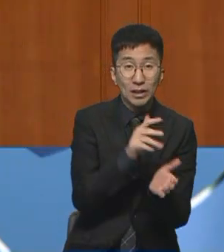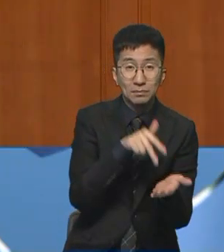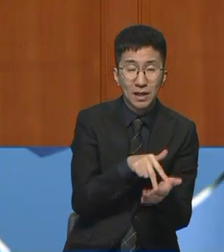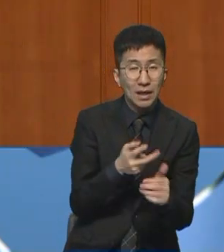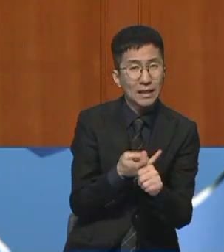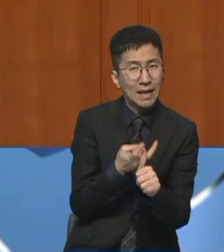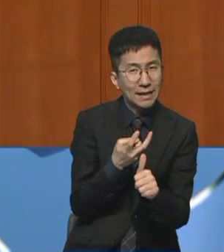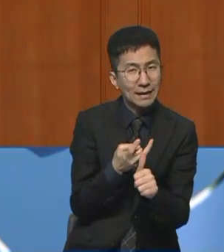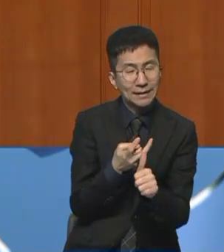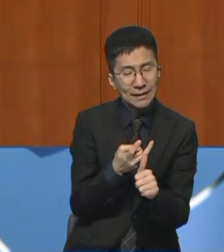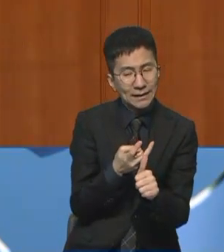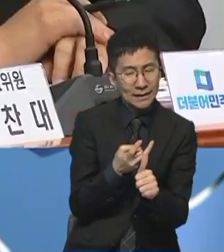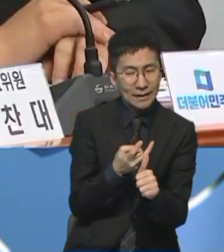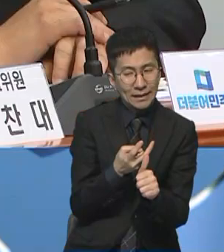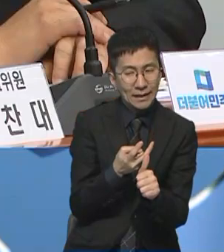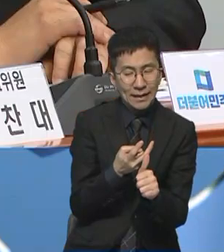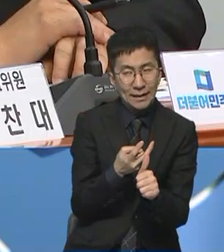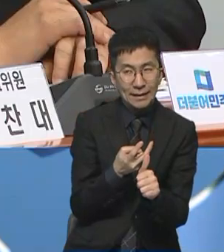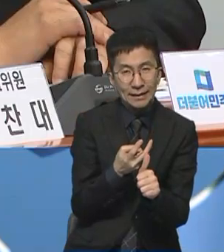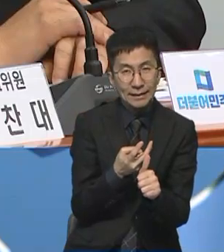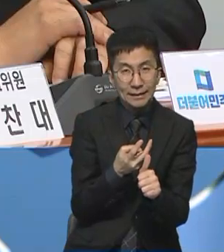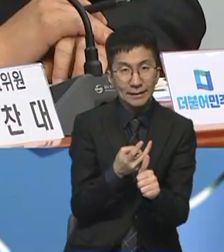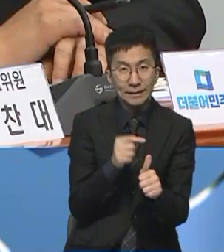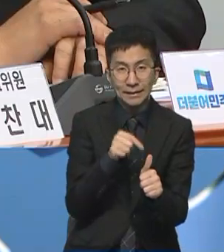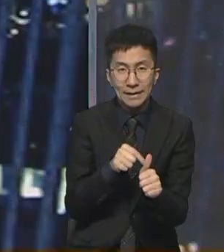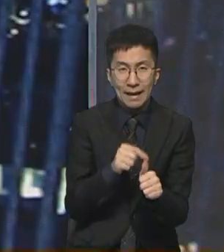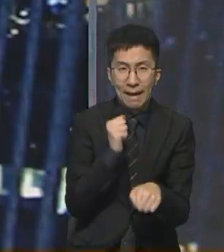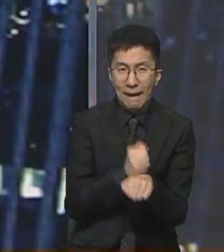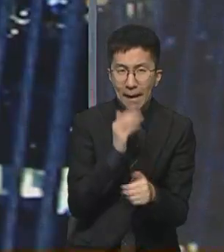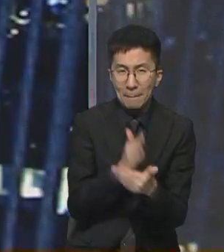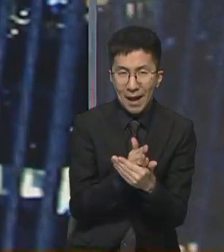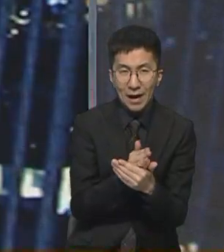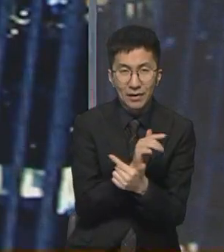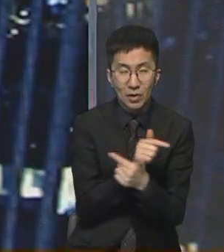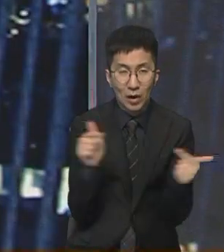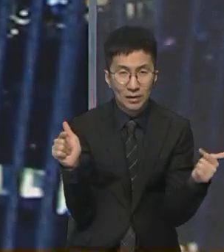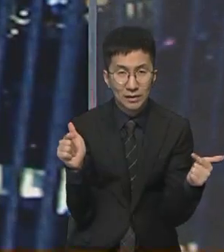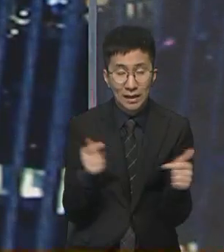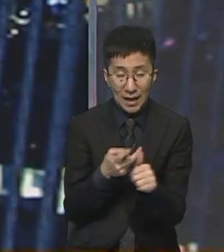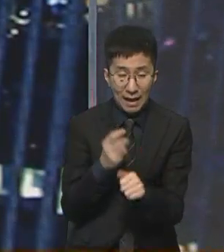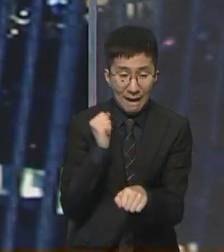넣어만 두고 이 카드를 꺼낼지 말지 꺼낸다면 언제 꺼낼지 등 고심을 이어갈